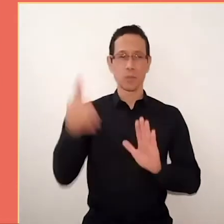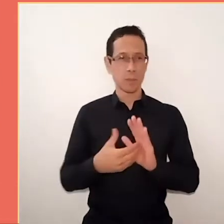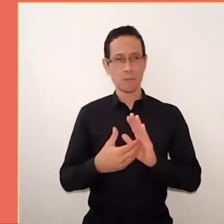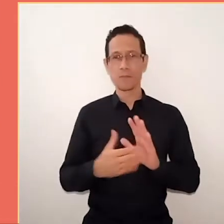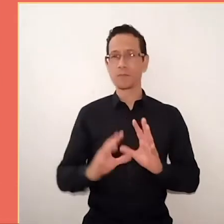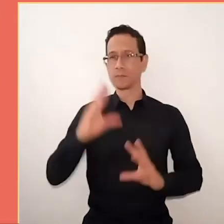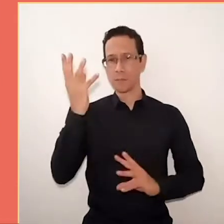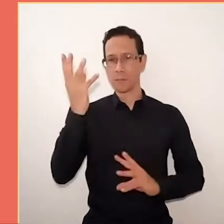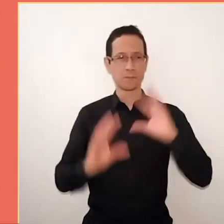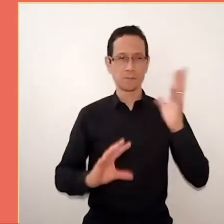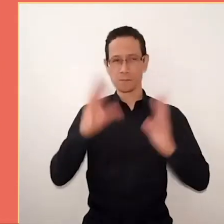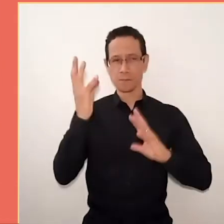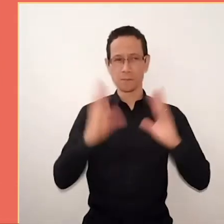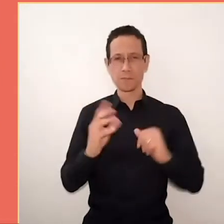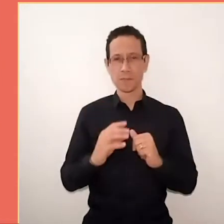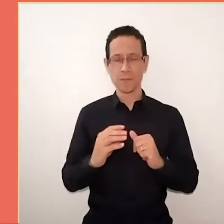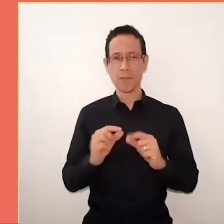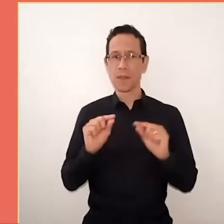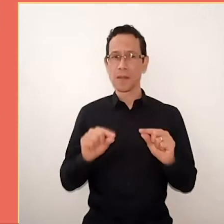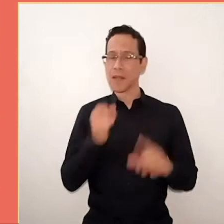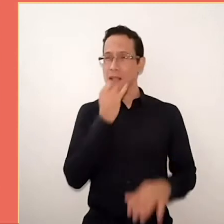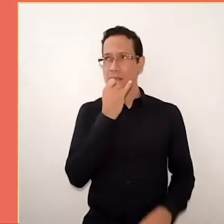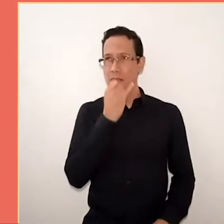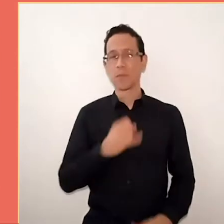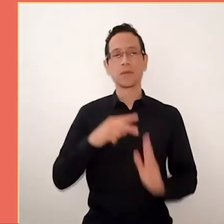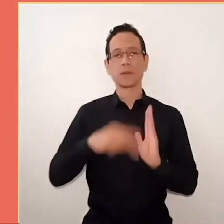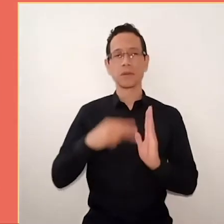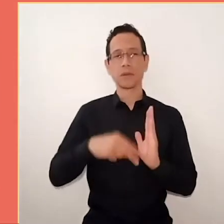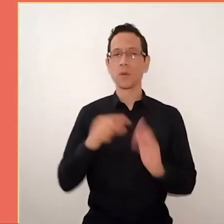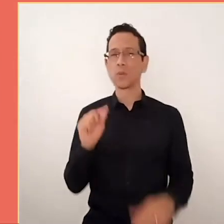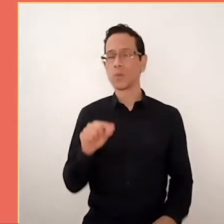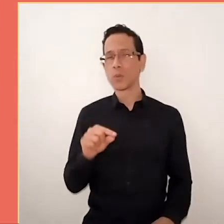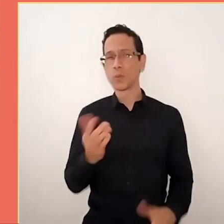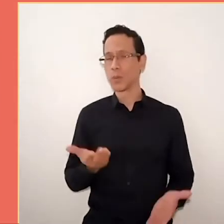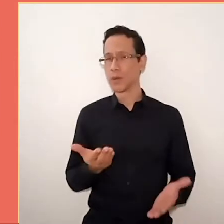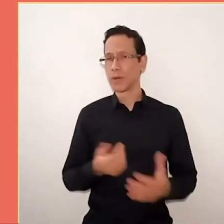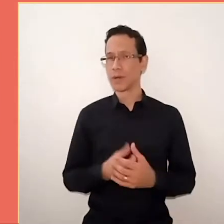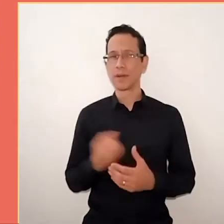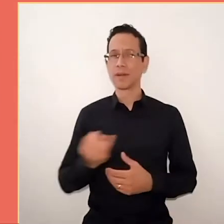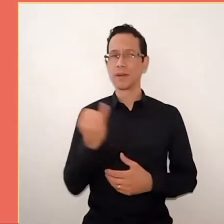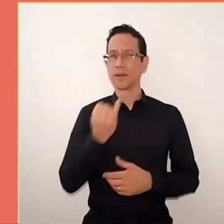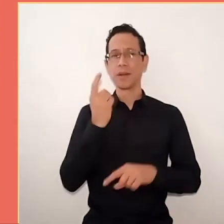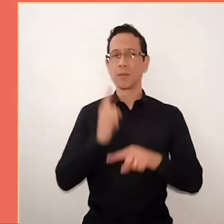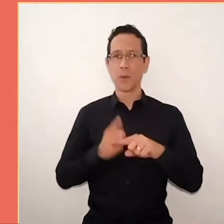Por exemplo, o que é literatura? Qual é o papel da literatura? O que nós entendemos por leitor?